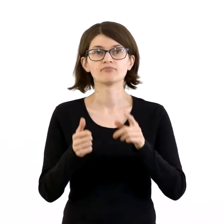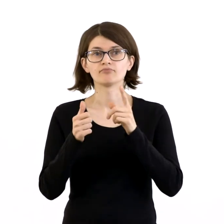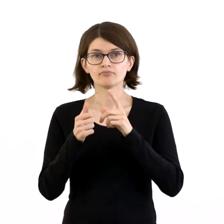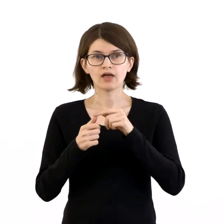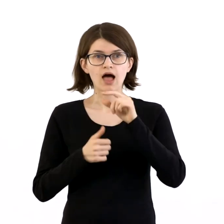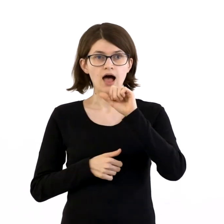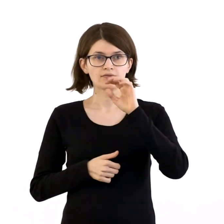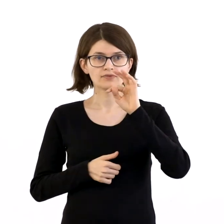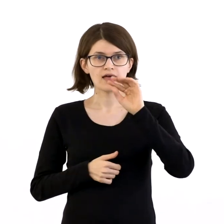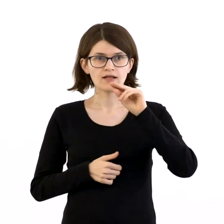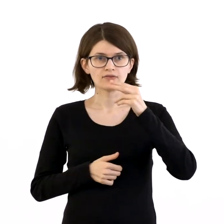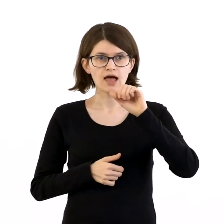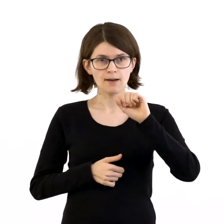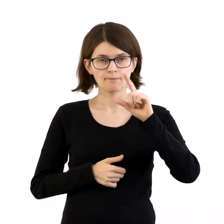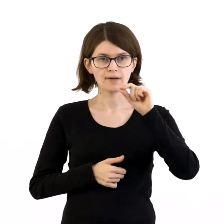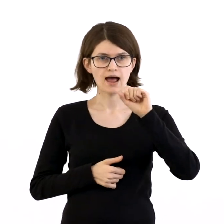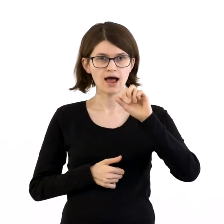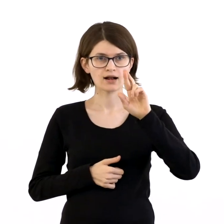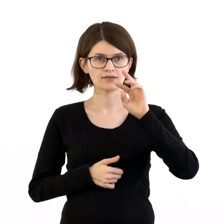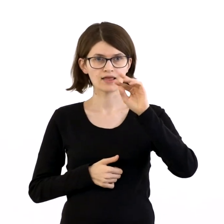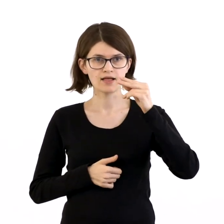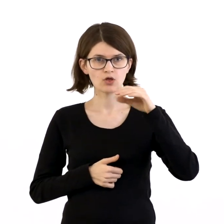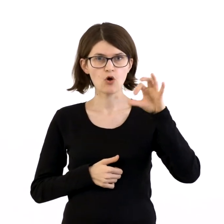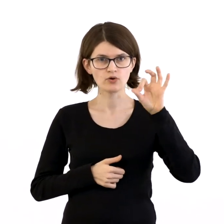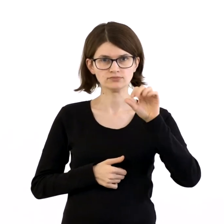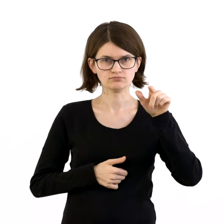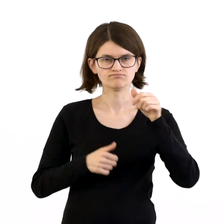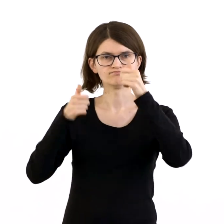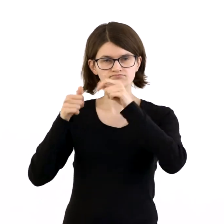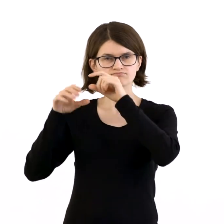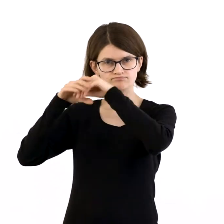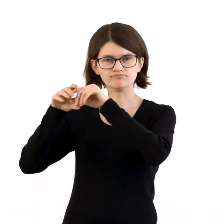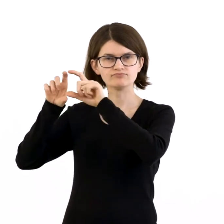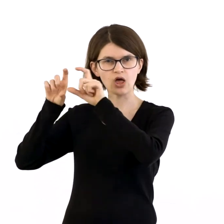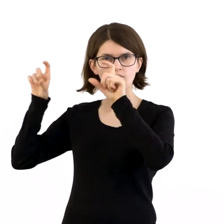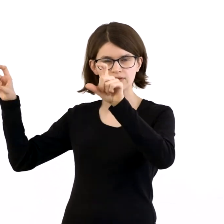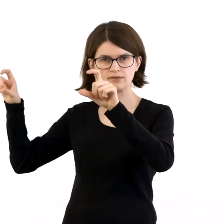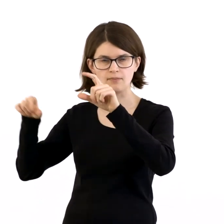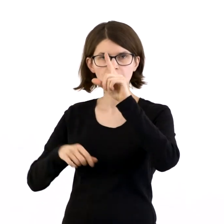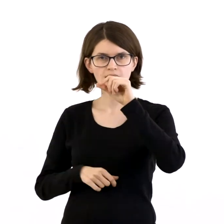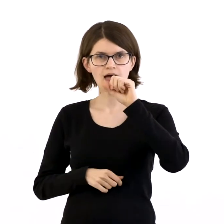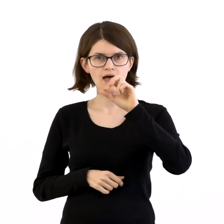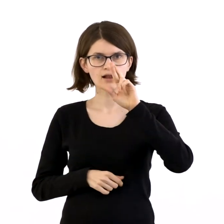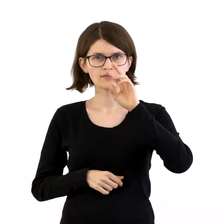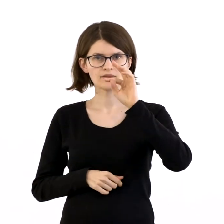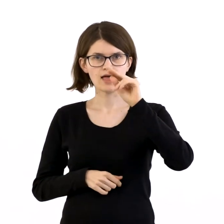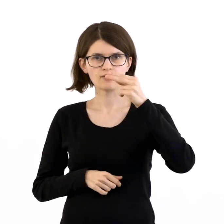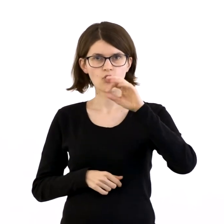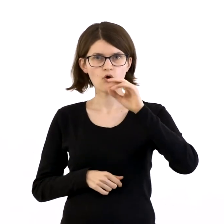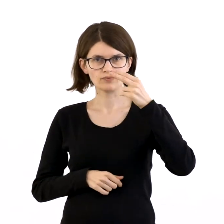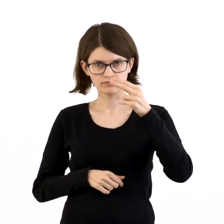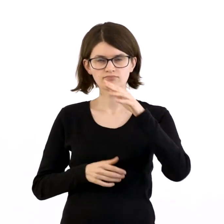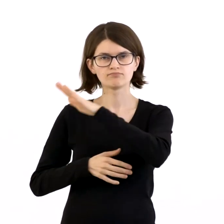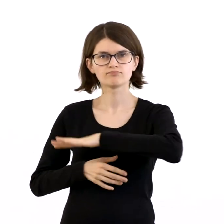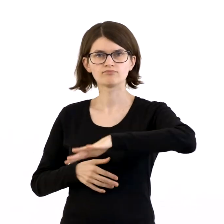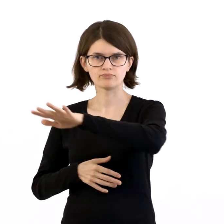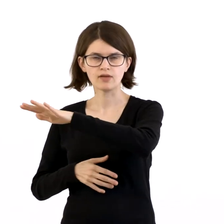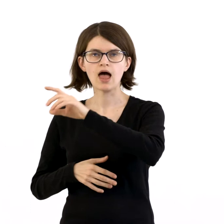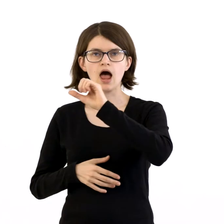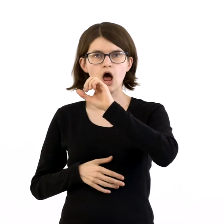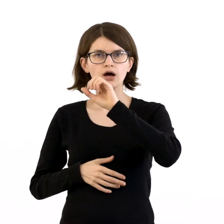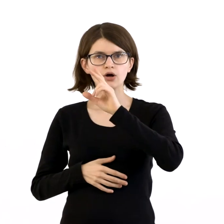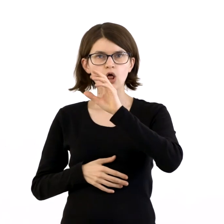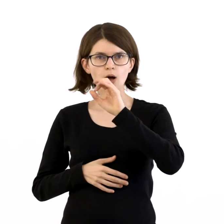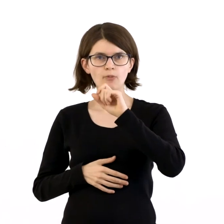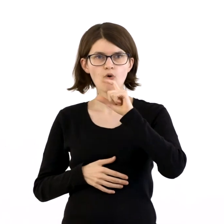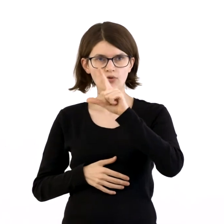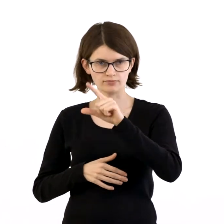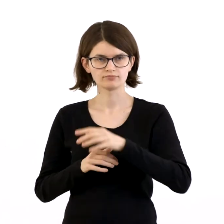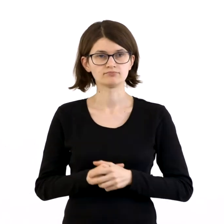Atena Partenos stała w świątyni Partenon na Akropolu.